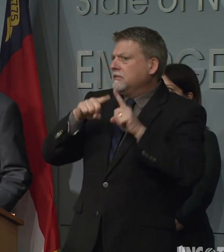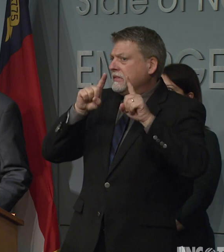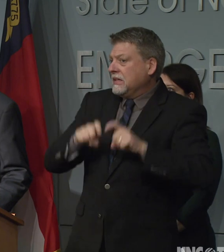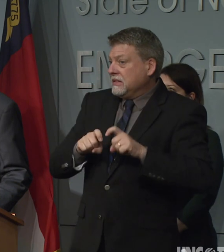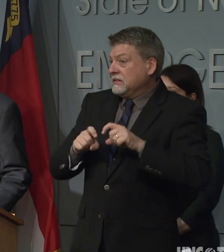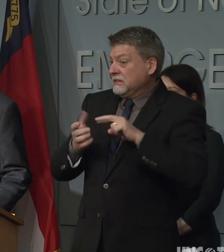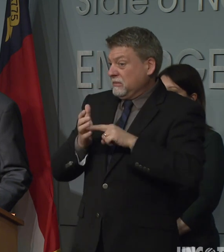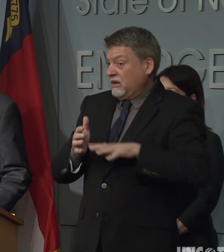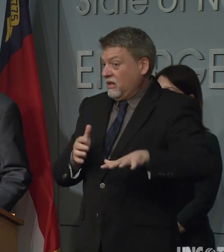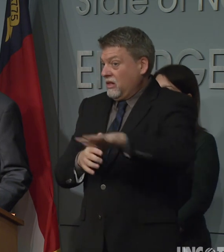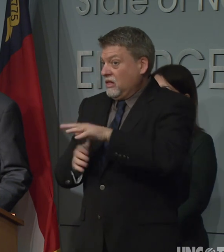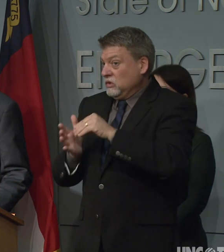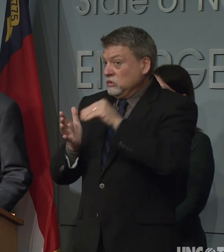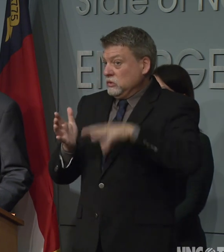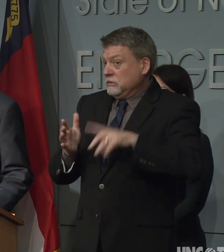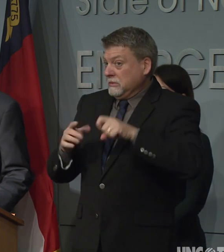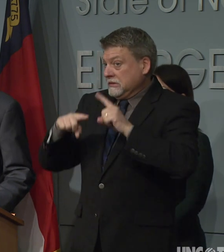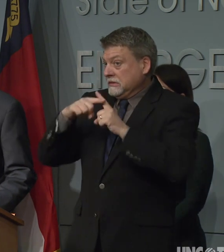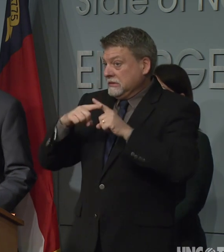estudiantes han hecho pruebas.